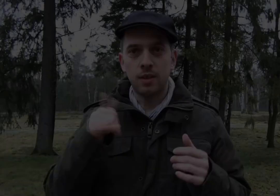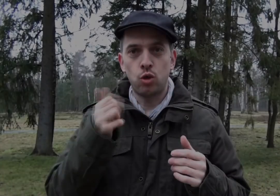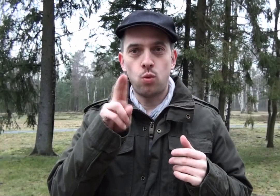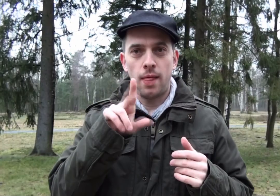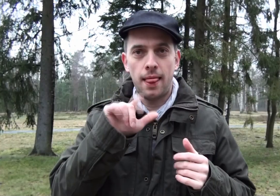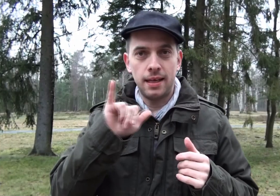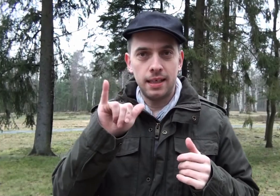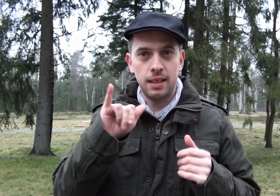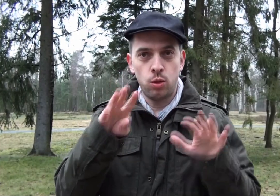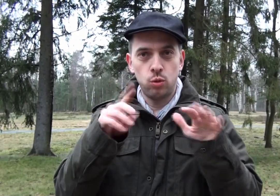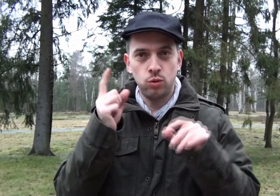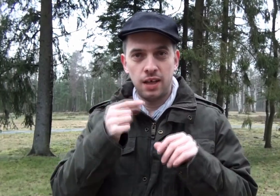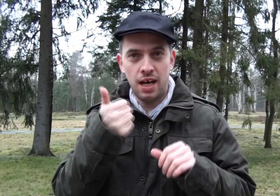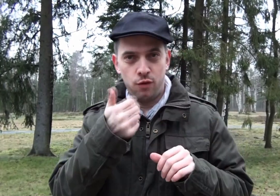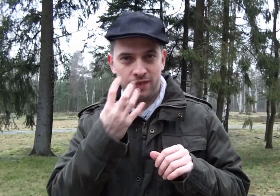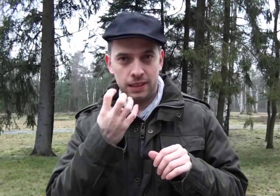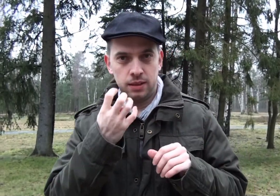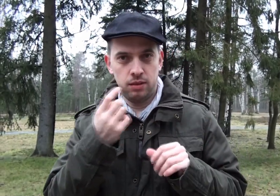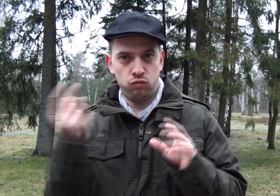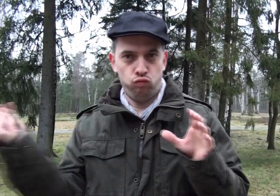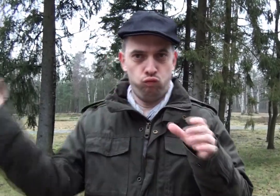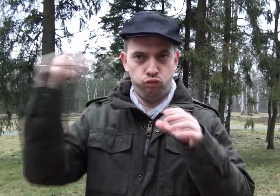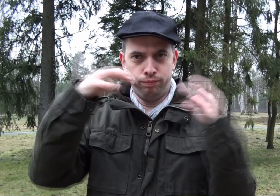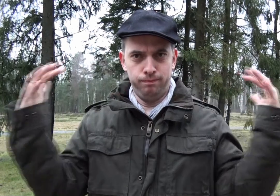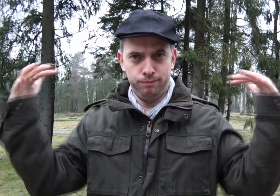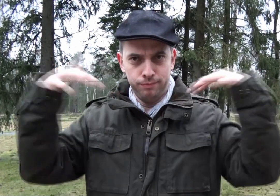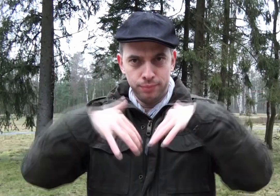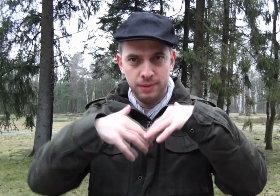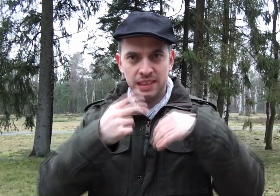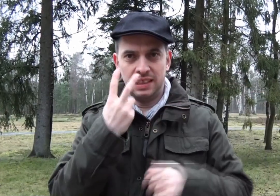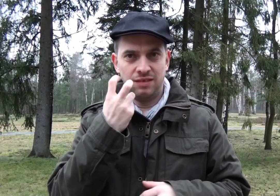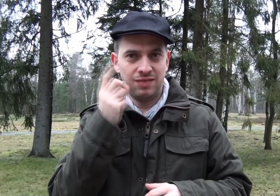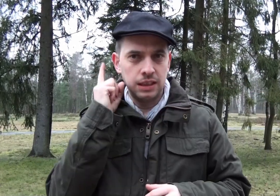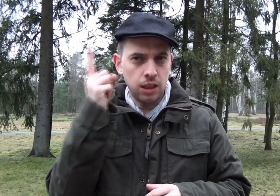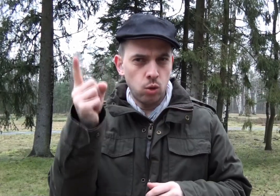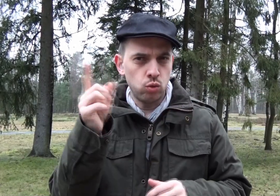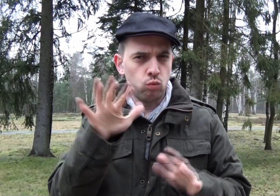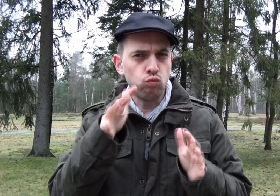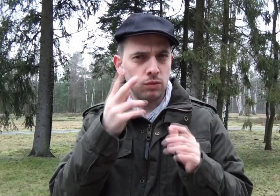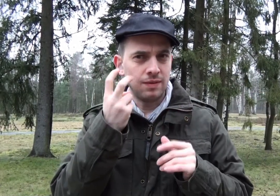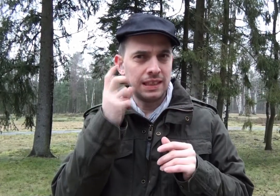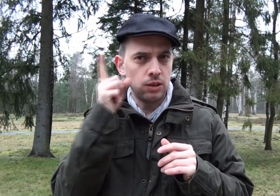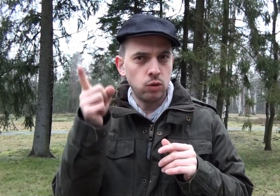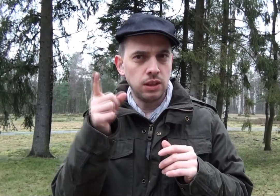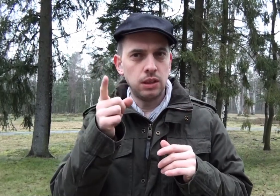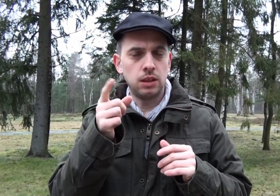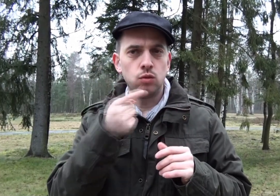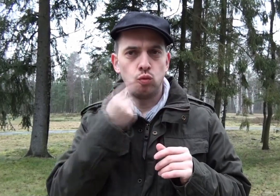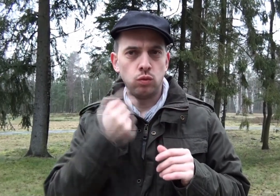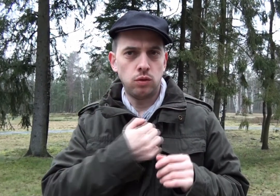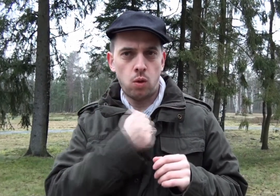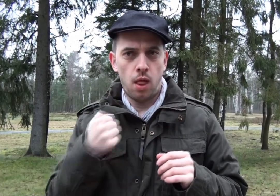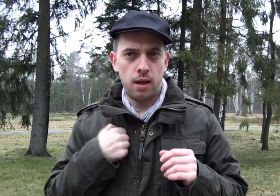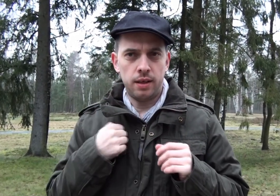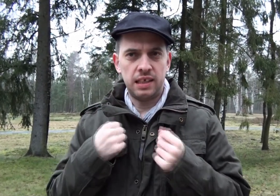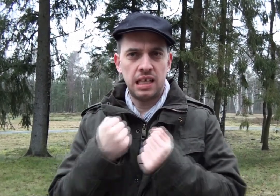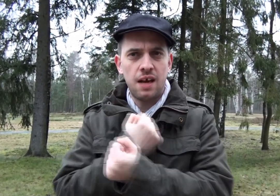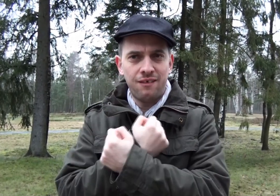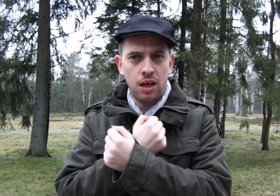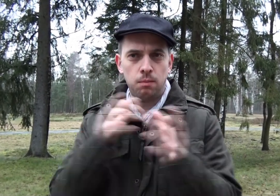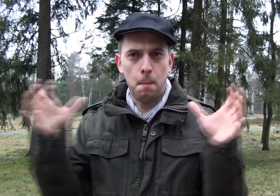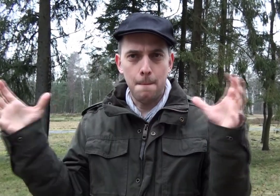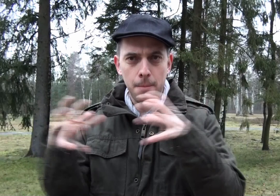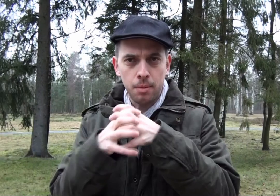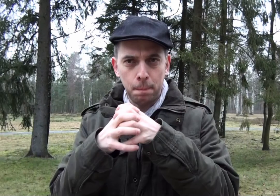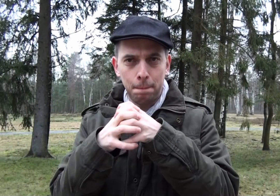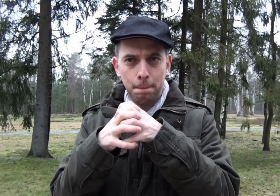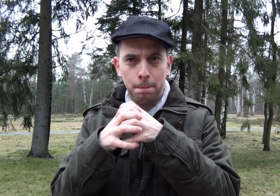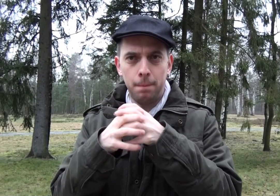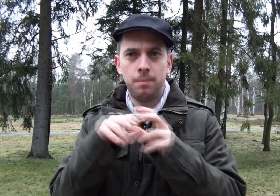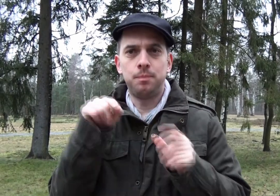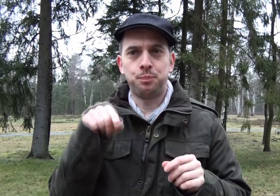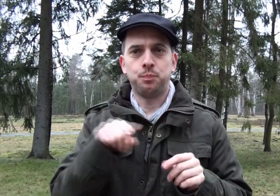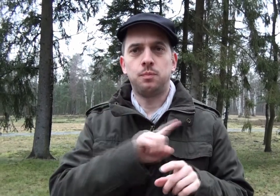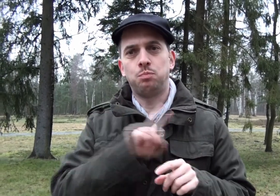ab Juli 1941 Eintreffen von ca. 20.000 sowjetischen Kriegsgefangenen, die unter freiem Himmel zusammengepfercht werden.